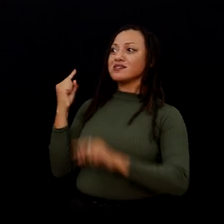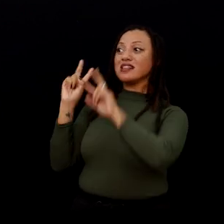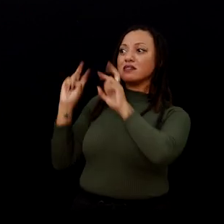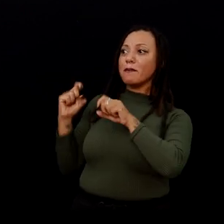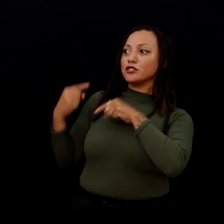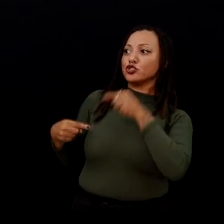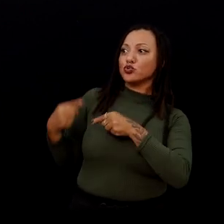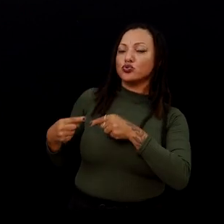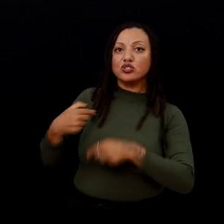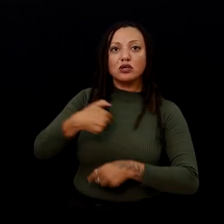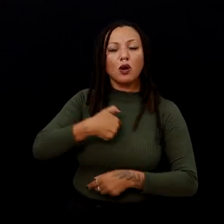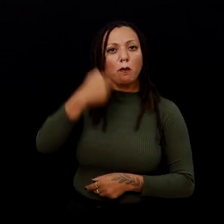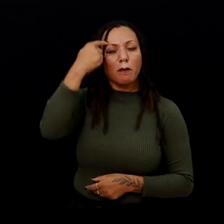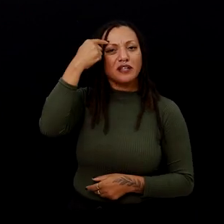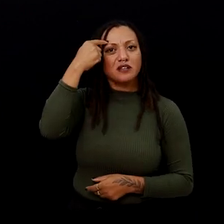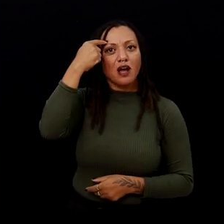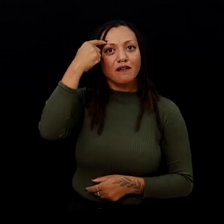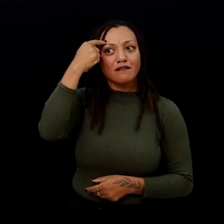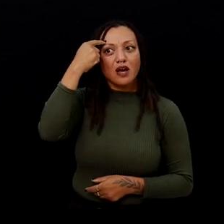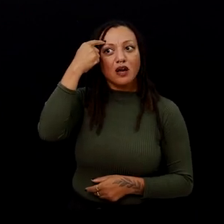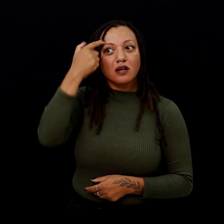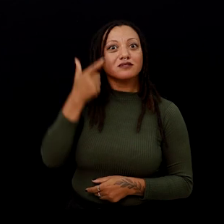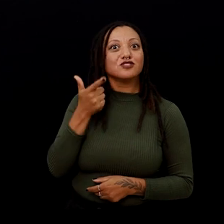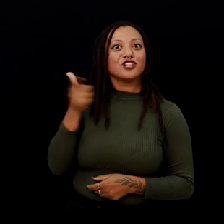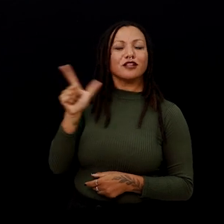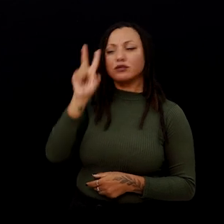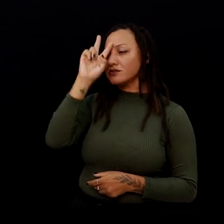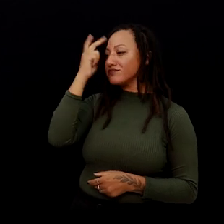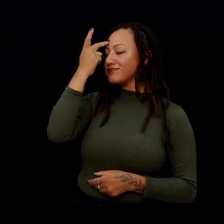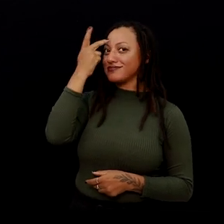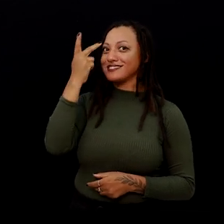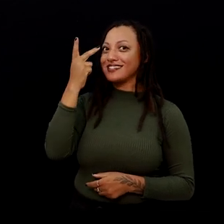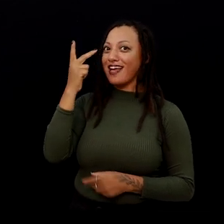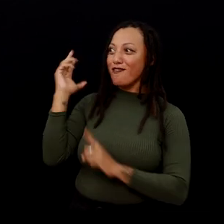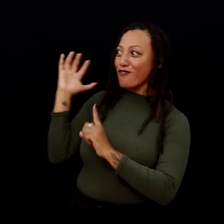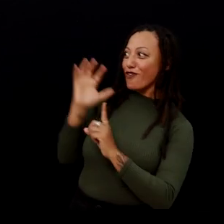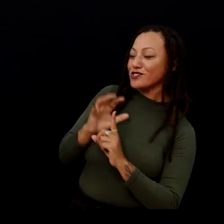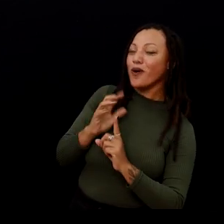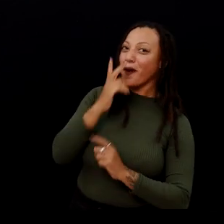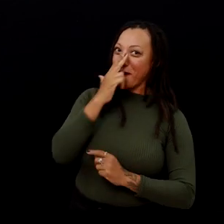falar questões que você vê hoje e fala: "Porra, eu pensava e não é bem isso."